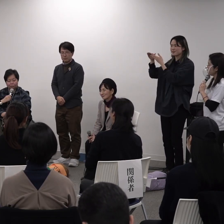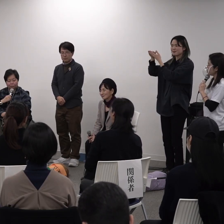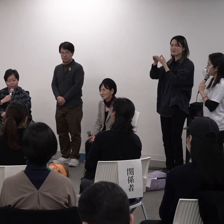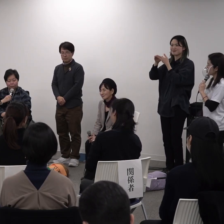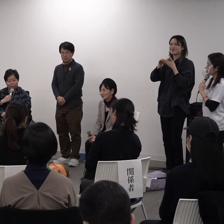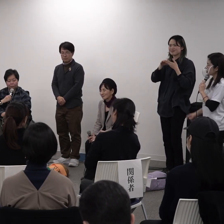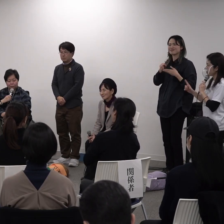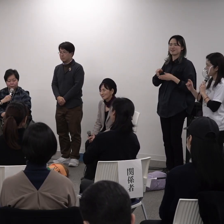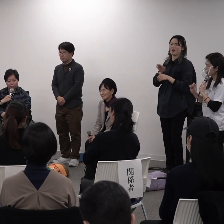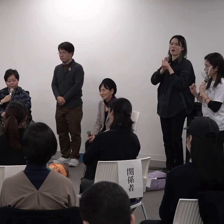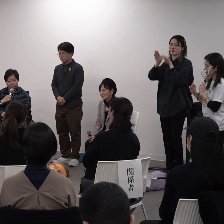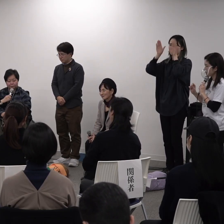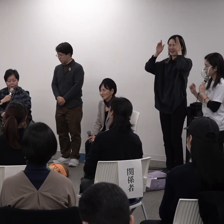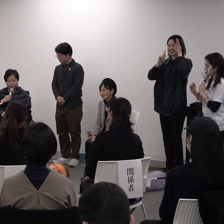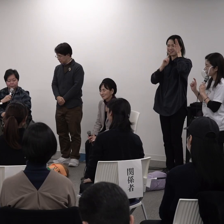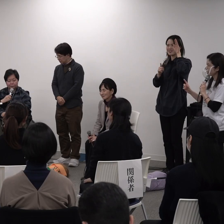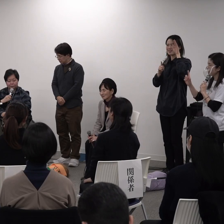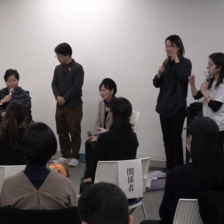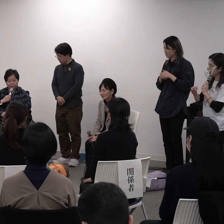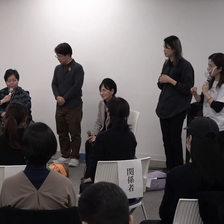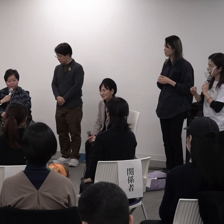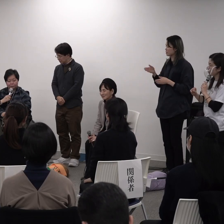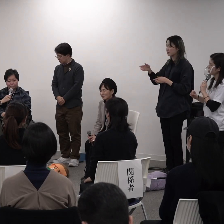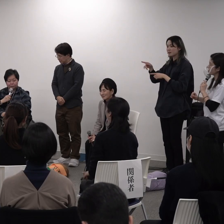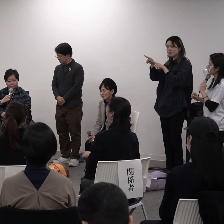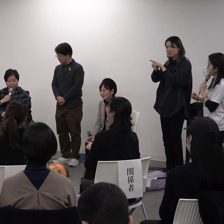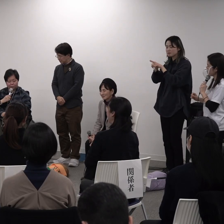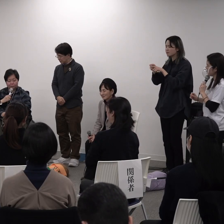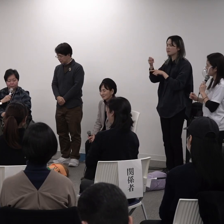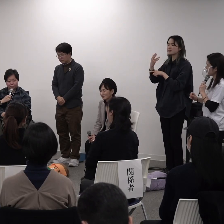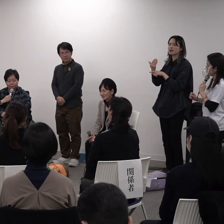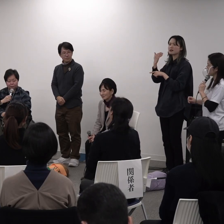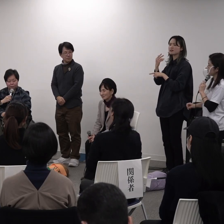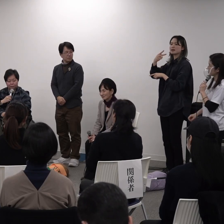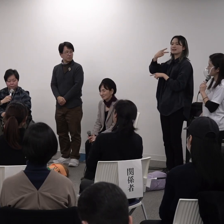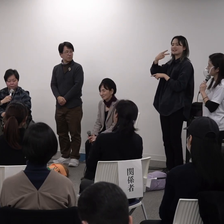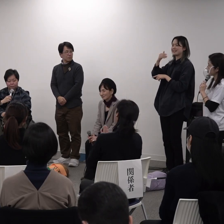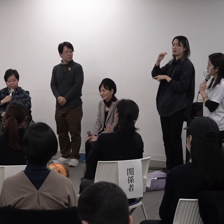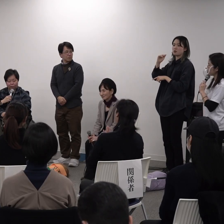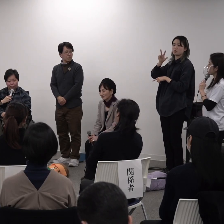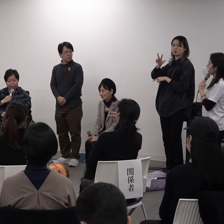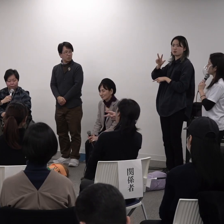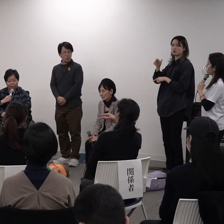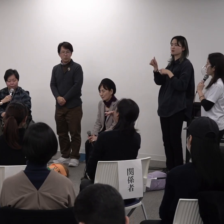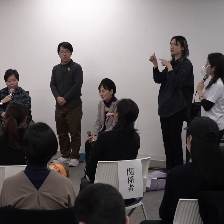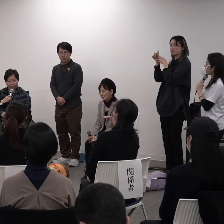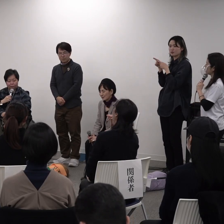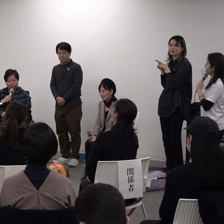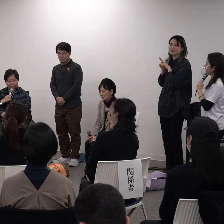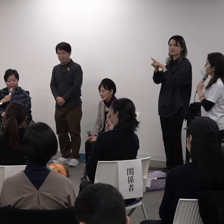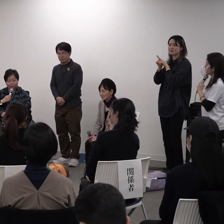イムアくんとペアになられて また先代のニコルくんと一緒に７．８年、どこに行くのが楽しみですか